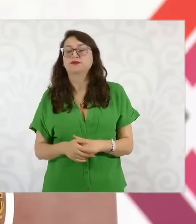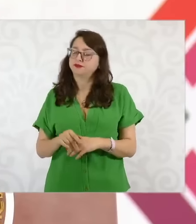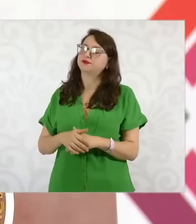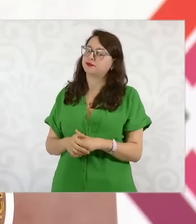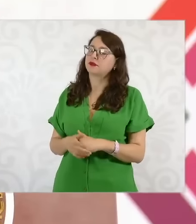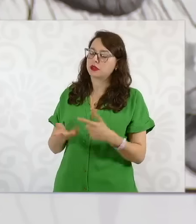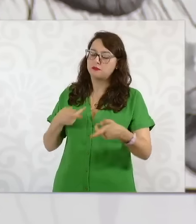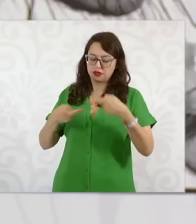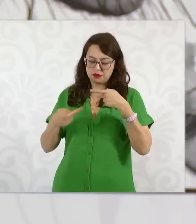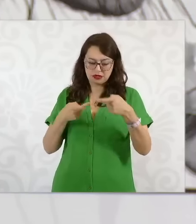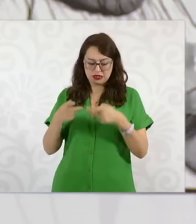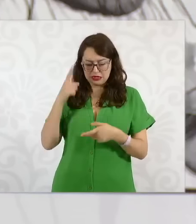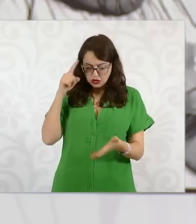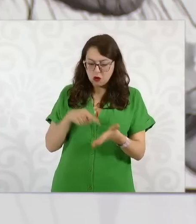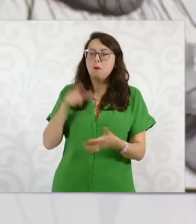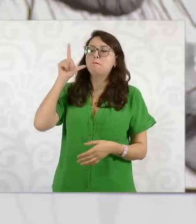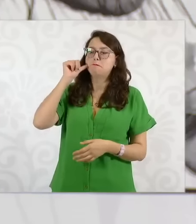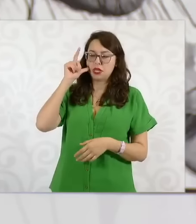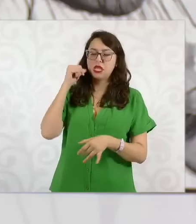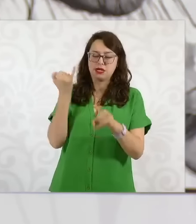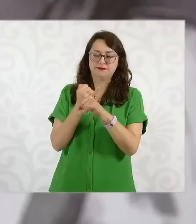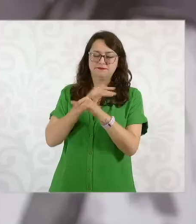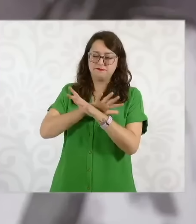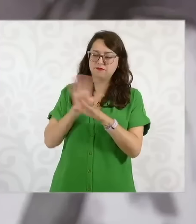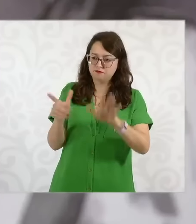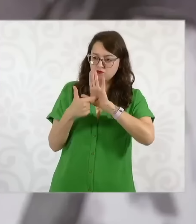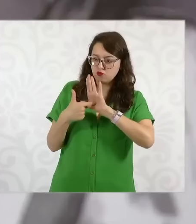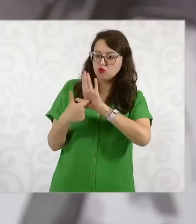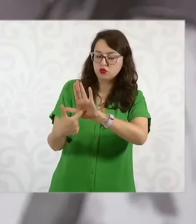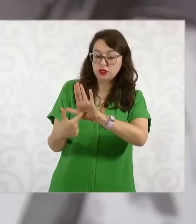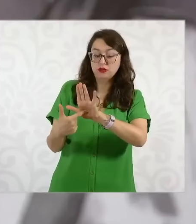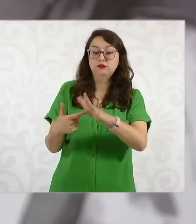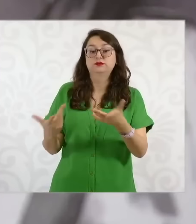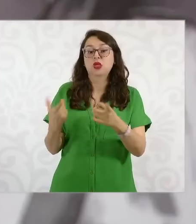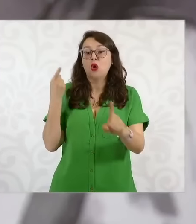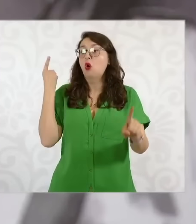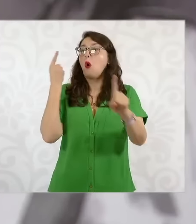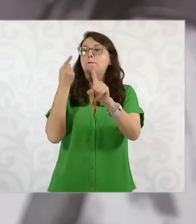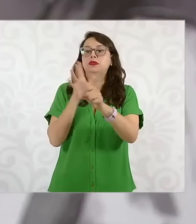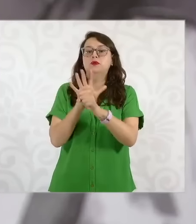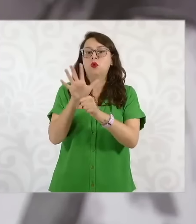quizá mañana presentarse con Roberto, porque nuestro objetivo es eh ir más allá